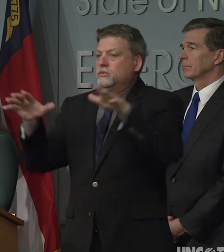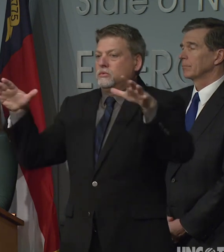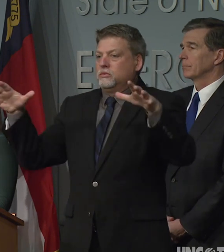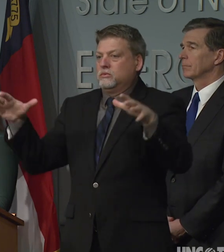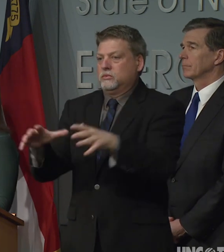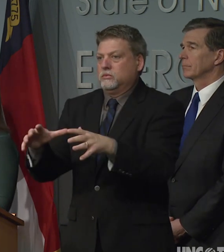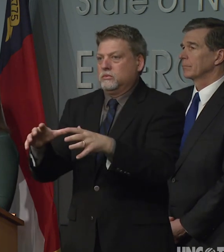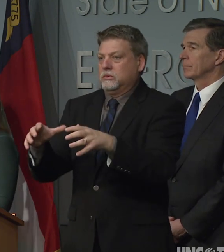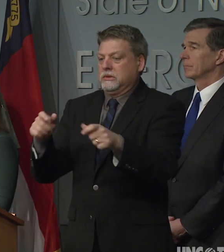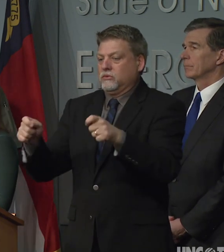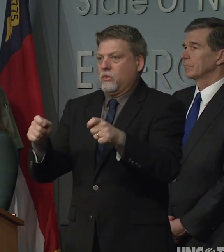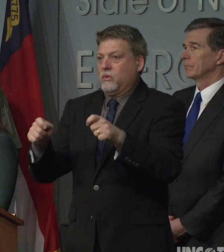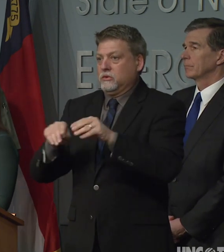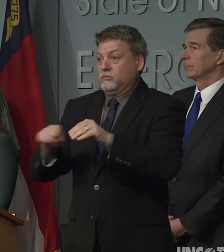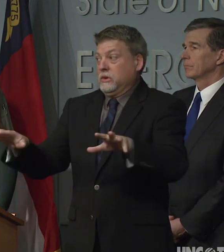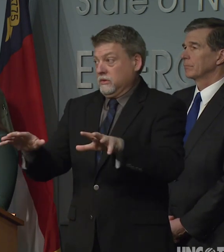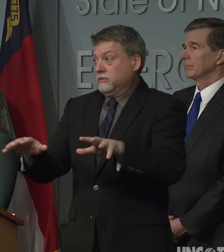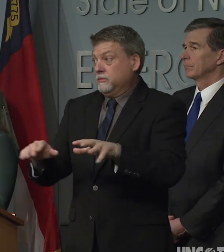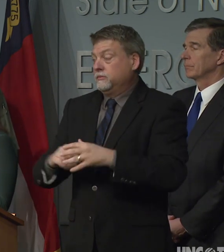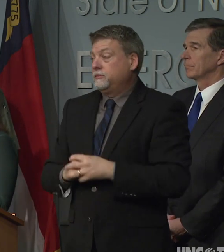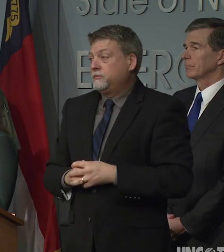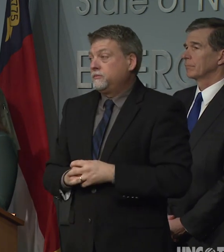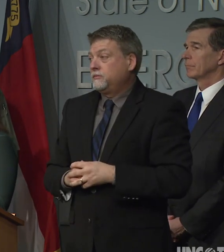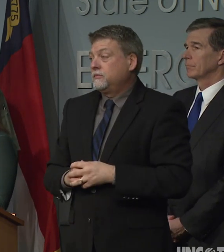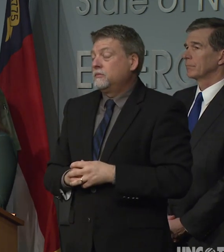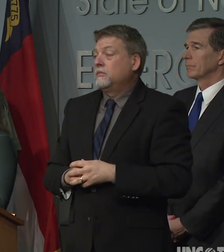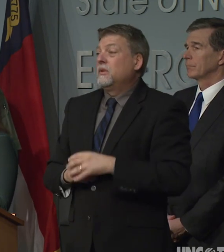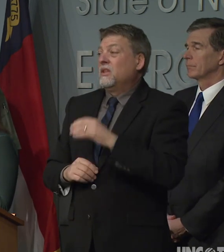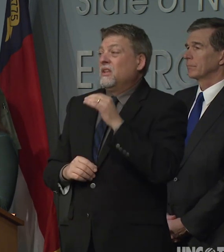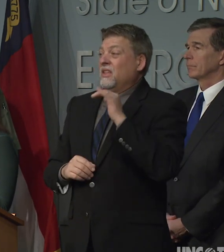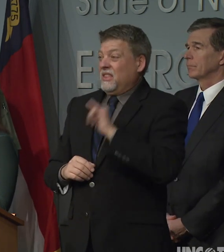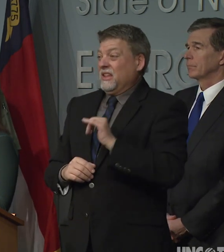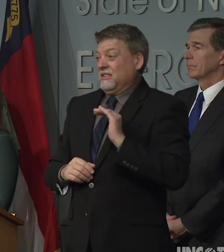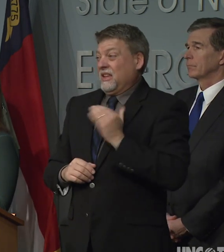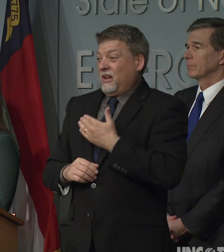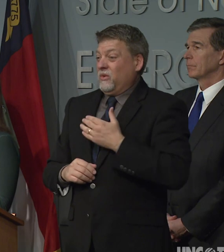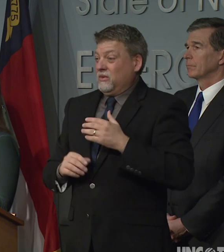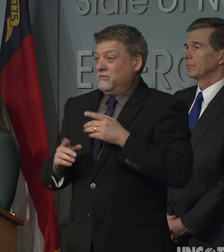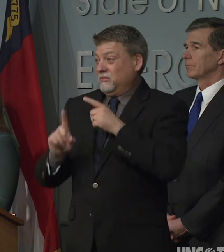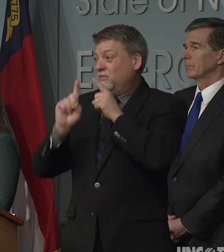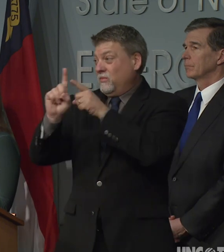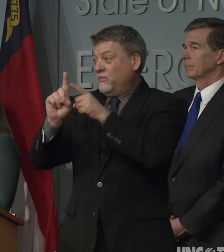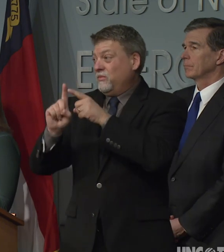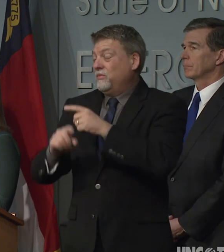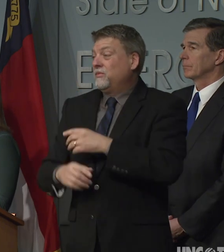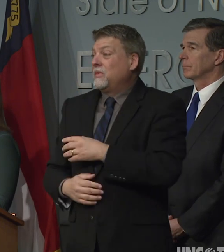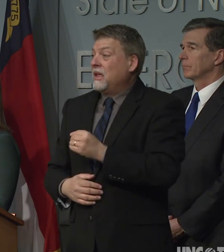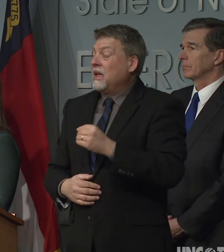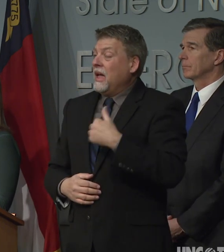comunitaria comunitaria para poder desacelerar la propagación. Estas son lo estás que estamos tomando en y yo